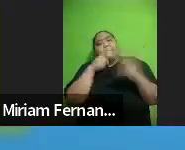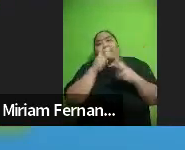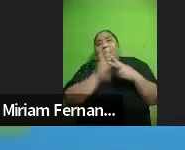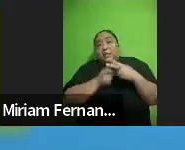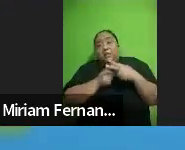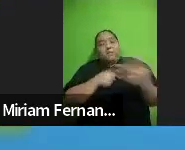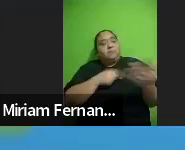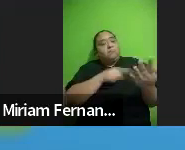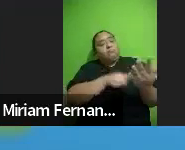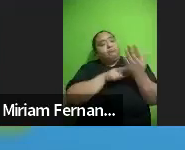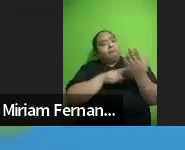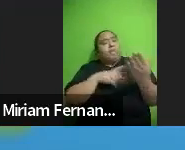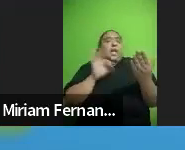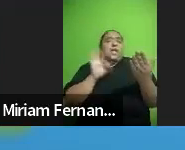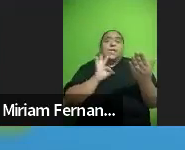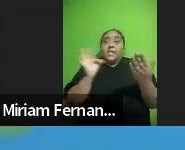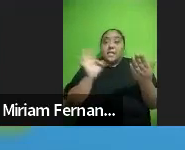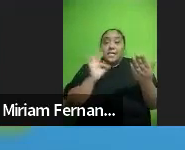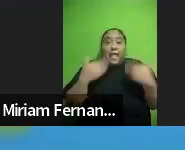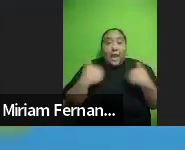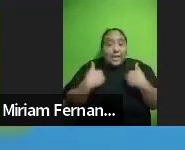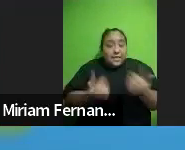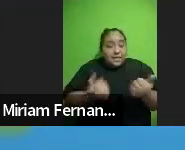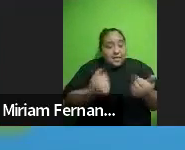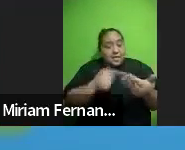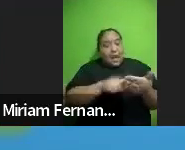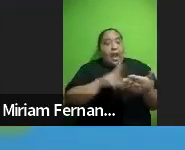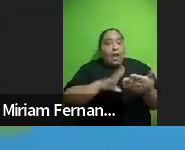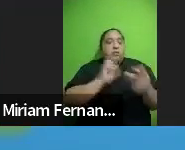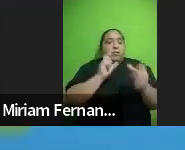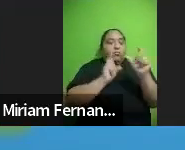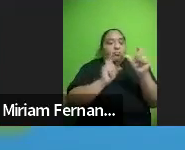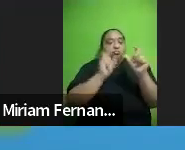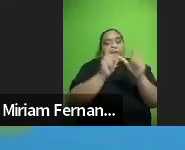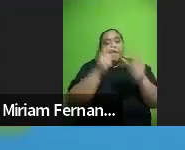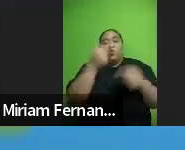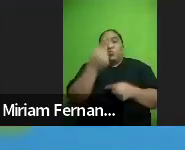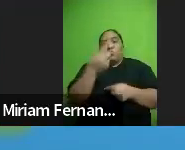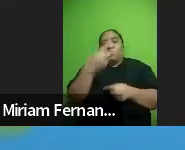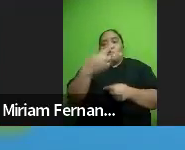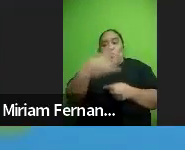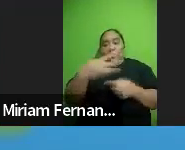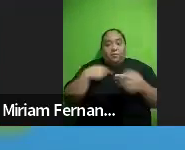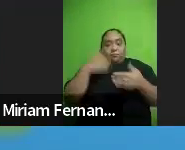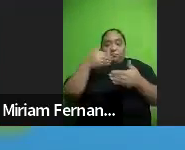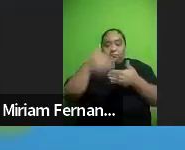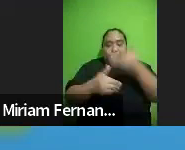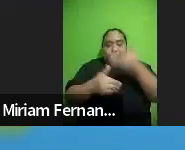y , y posiblemente y posiblemente logre entender y seguir una demostración demostración porque demostración porque las palabras que se usan de la